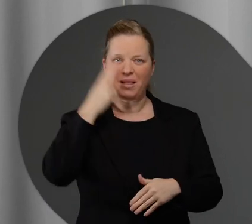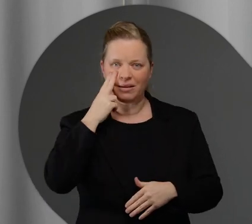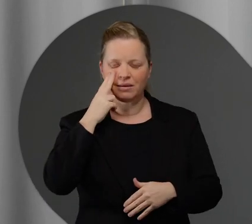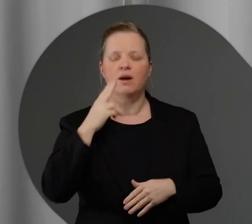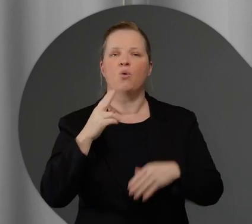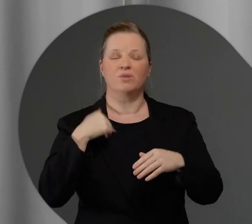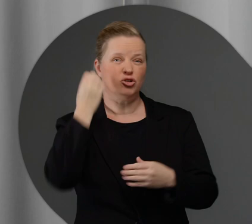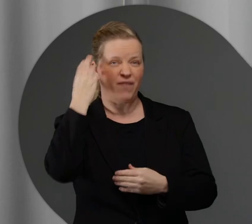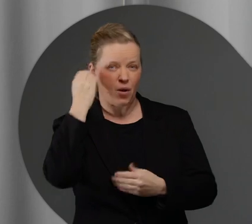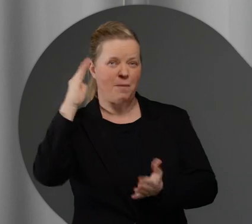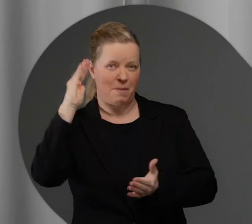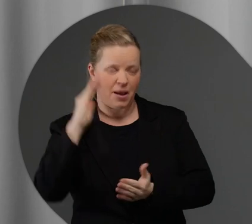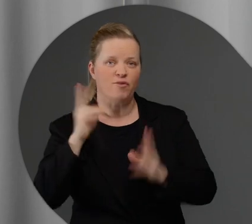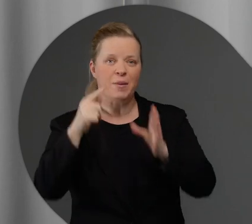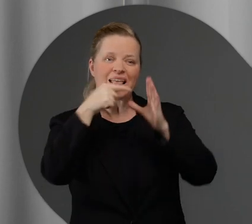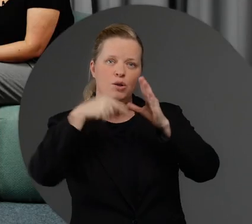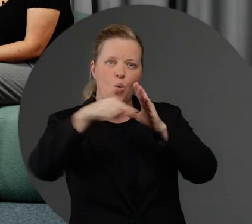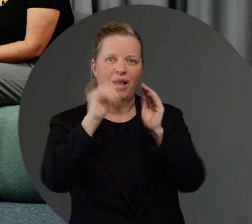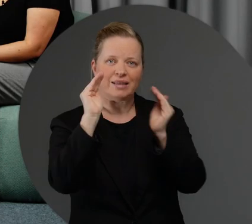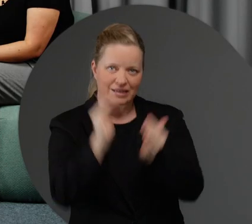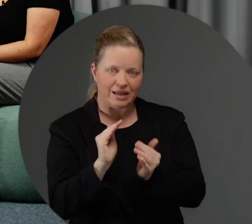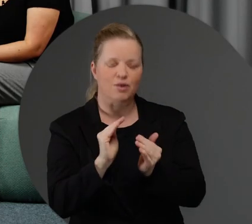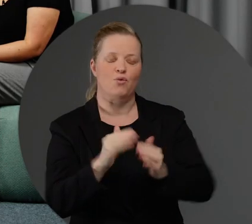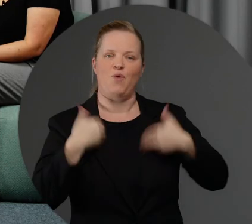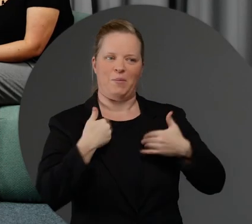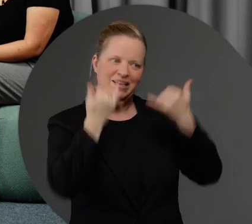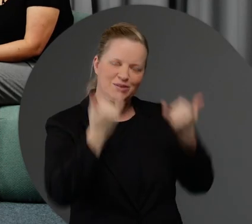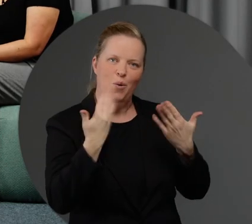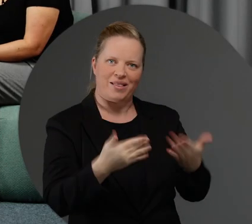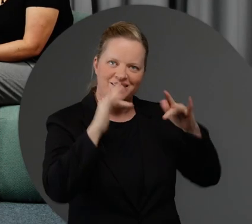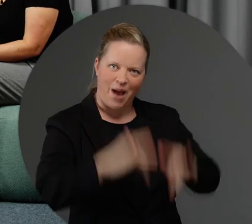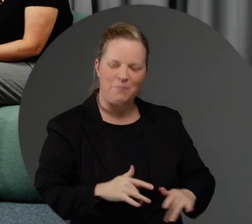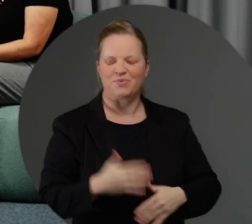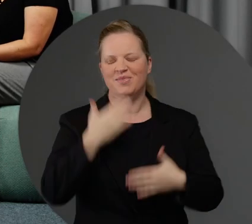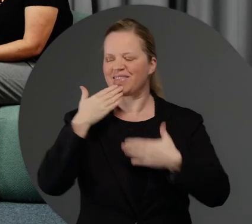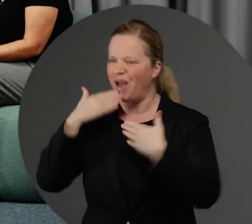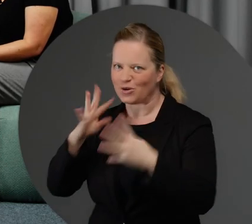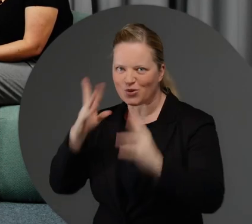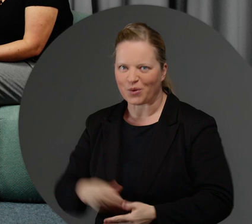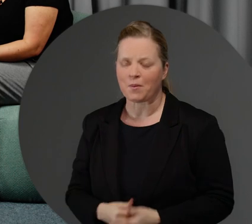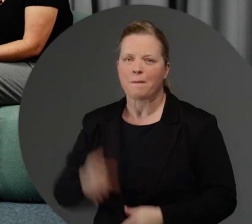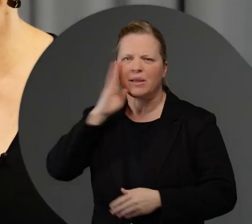Innenohren degenerieren und ja, freue mich heute hier sein zu dürfen. Dankeschön. Erzählst du uns, wie du